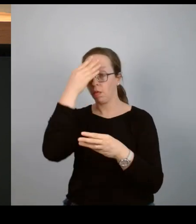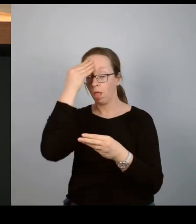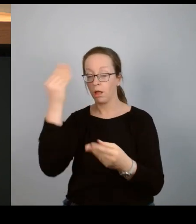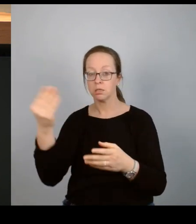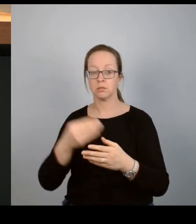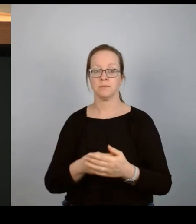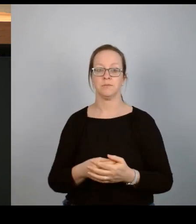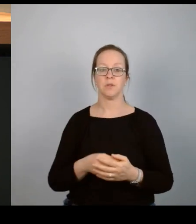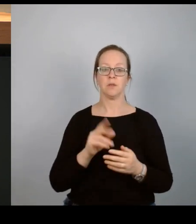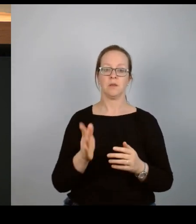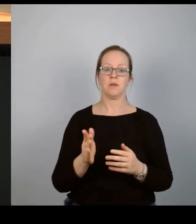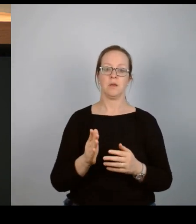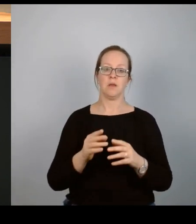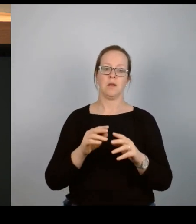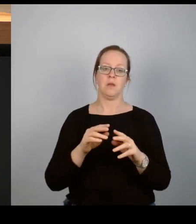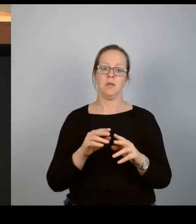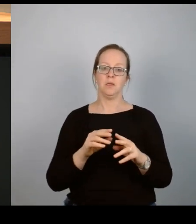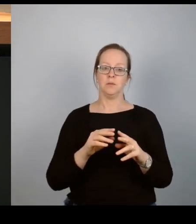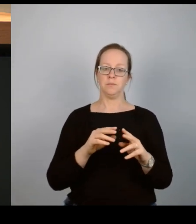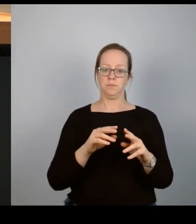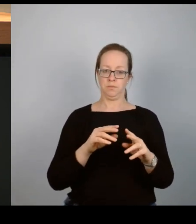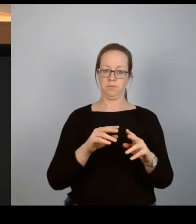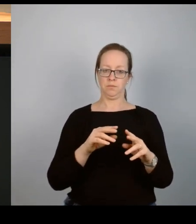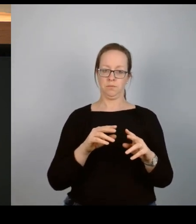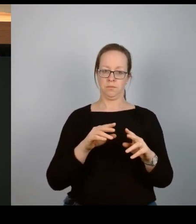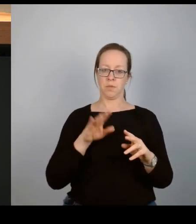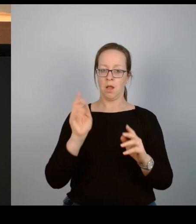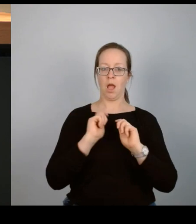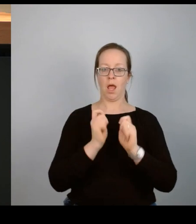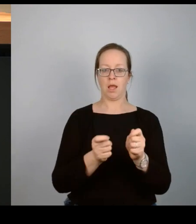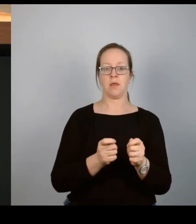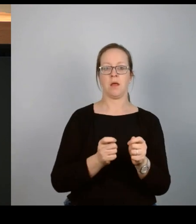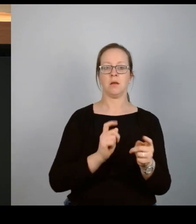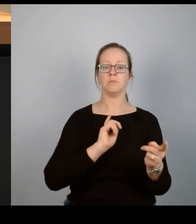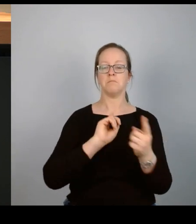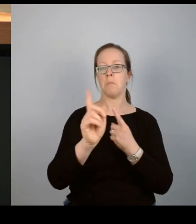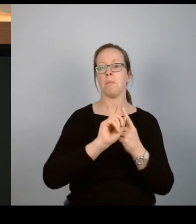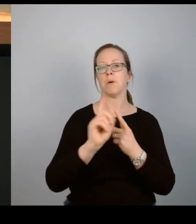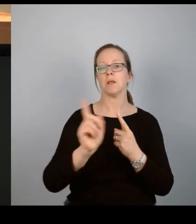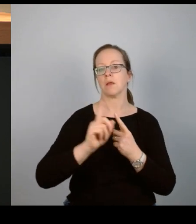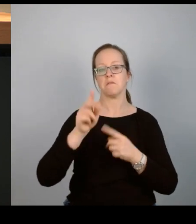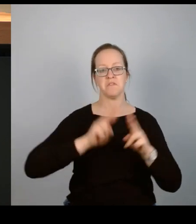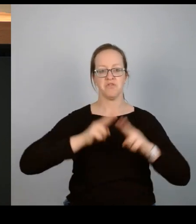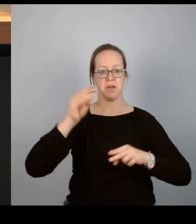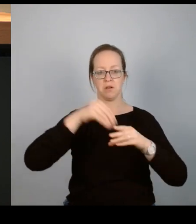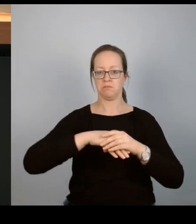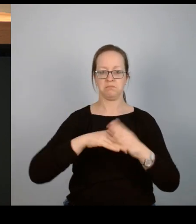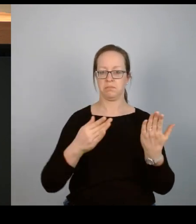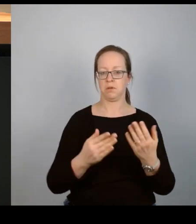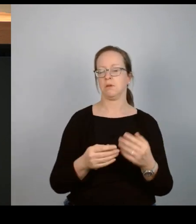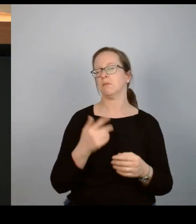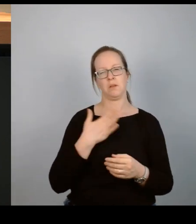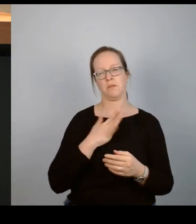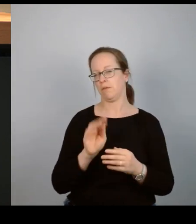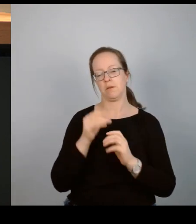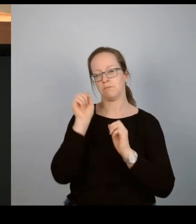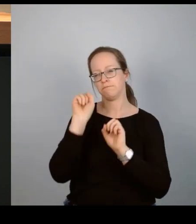Mmuss es das eigene Auto sein, mit dem ich an mein Ziel komme oder geht das nicht auch mit einem Sharing Fahrzeug, das weiter genutzt werden kann?